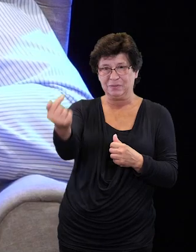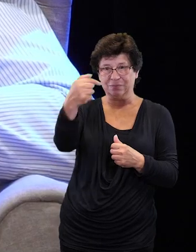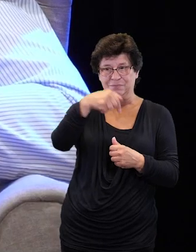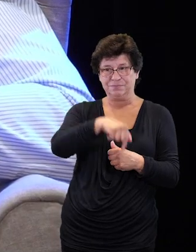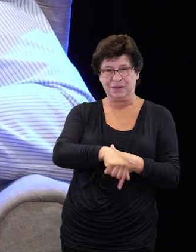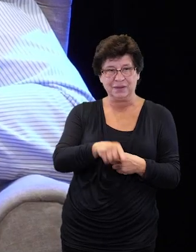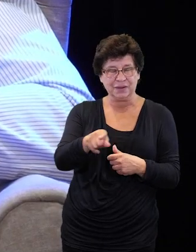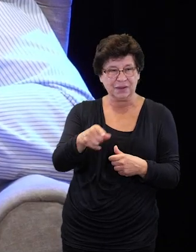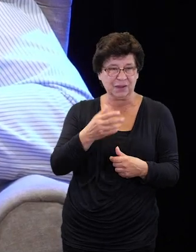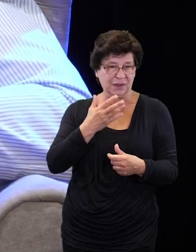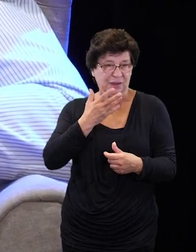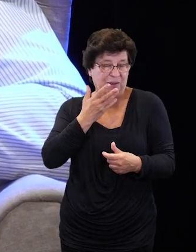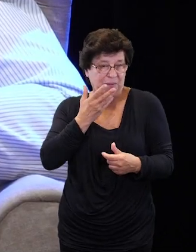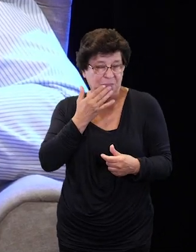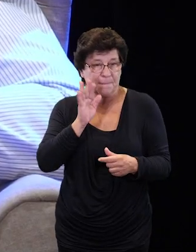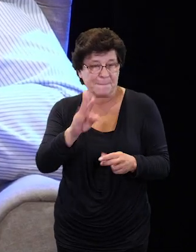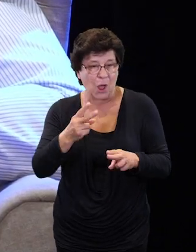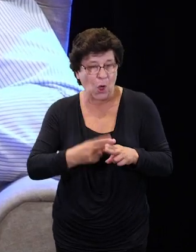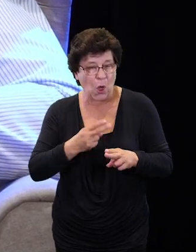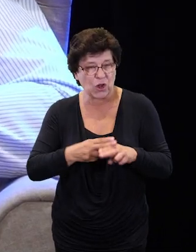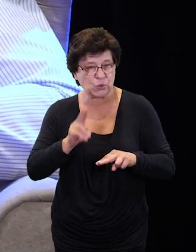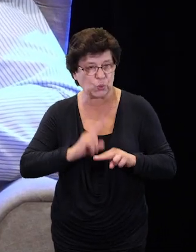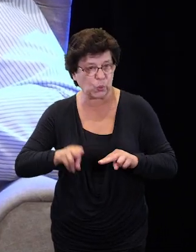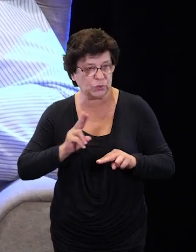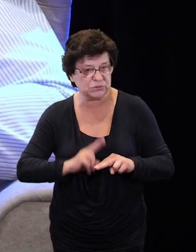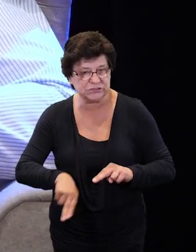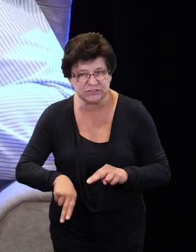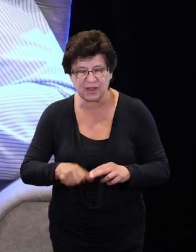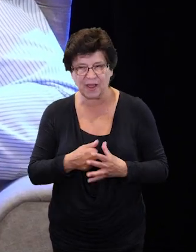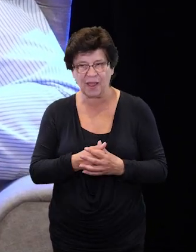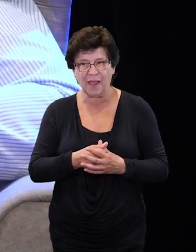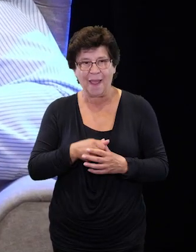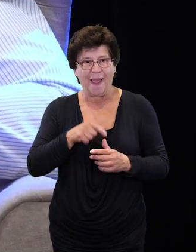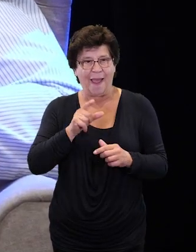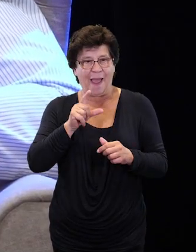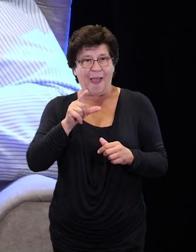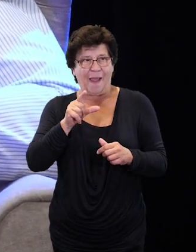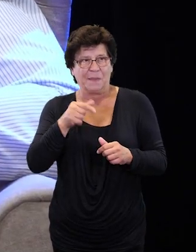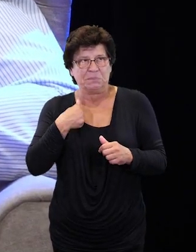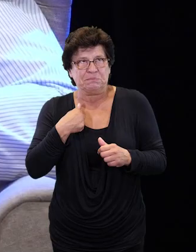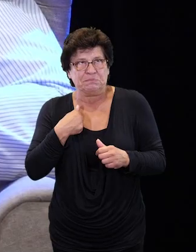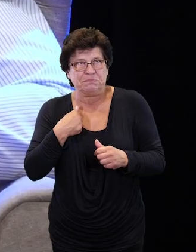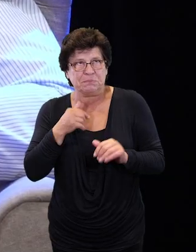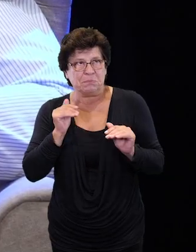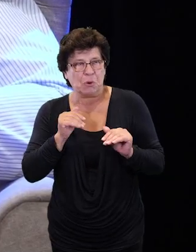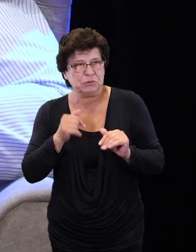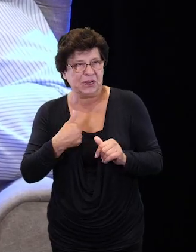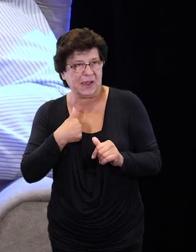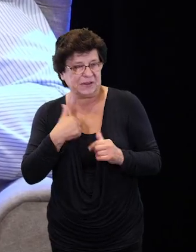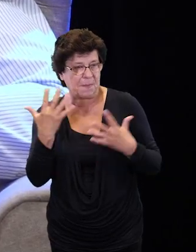I tak spadały, i spadały. I tak myślę, to chyba ja coś teraz mylę. Nie. Ale naprawdę ci ludzie mieli poprawę.